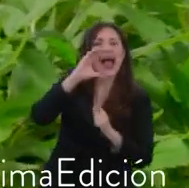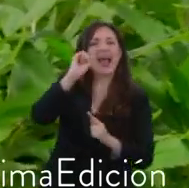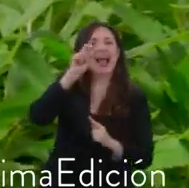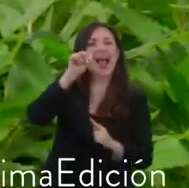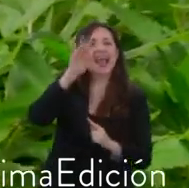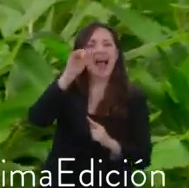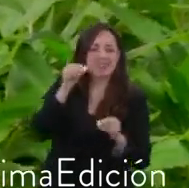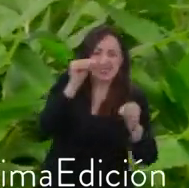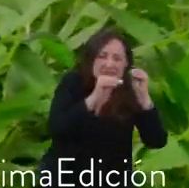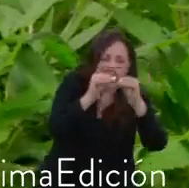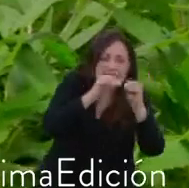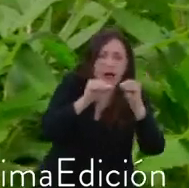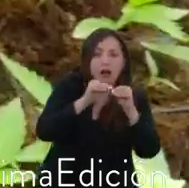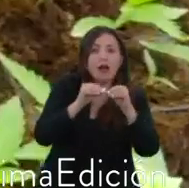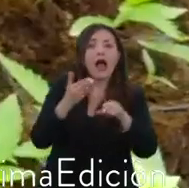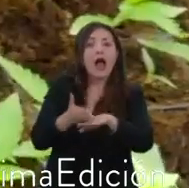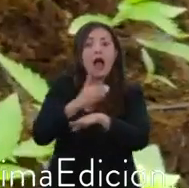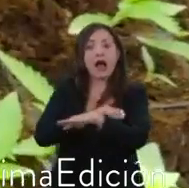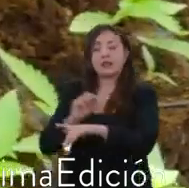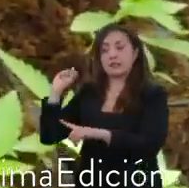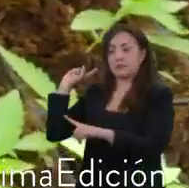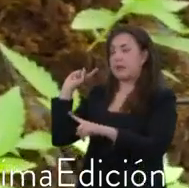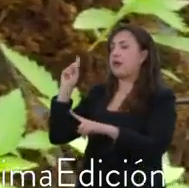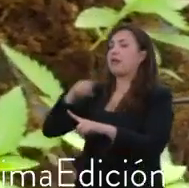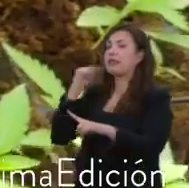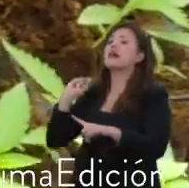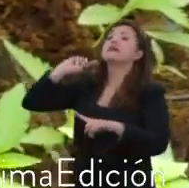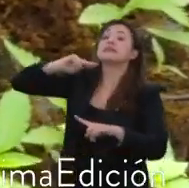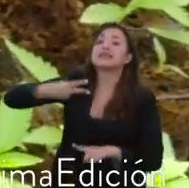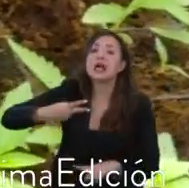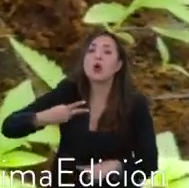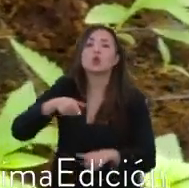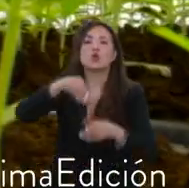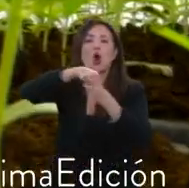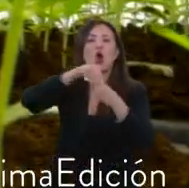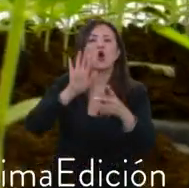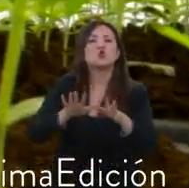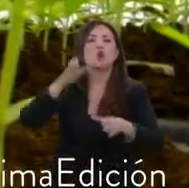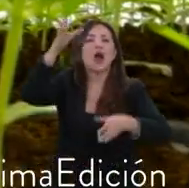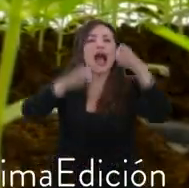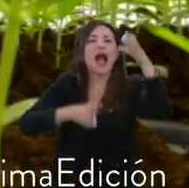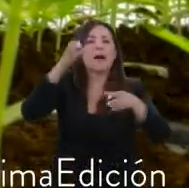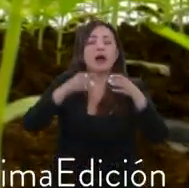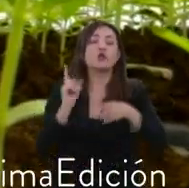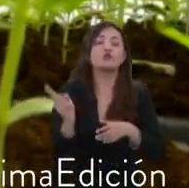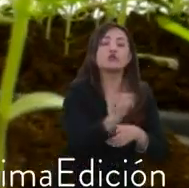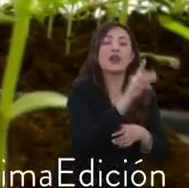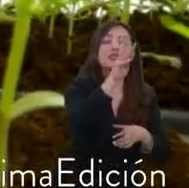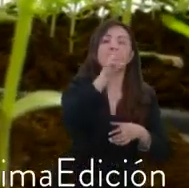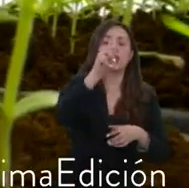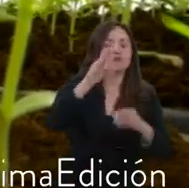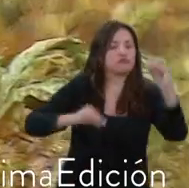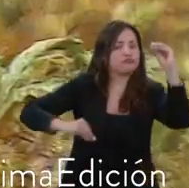))) una vez más el Congreso le dijo no a la regularización del cannabis en Colombia, el proyecto de ley que busca